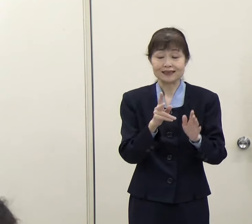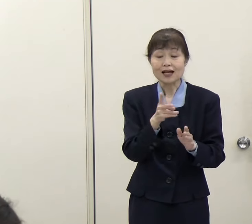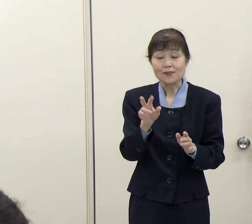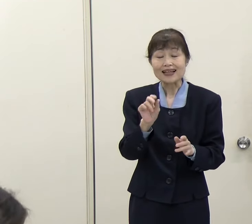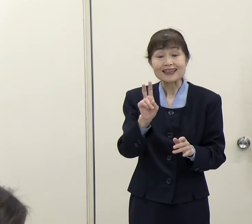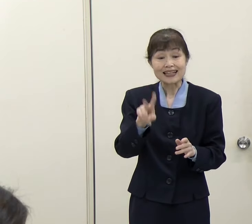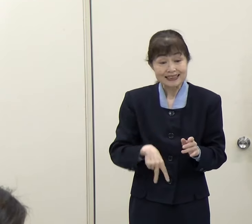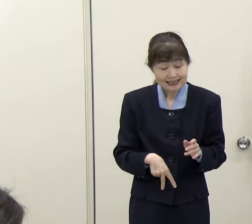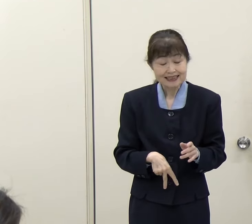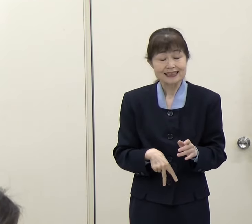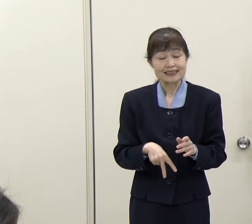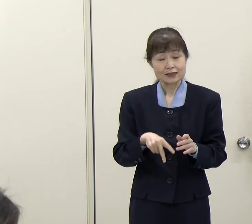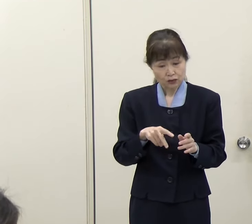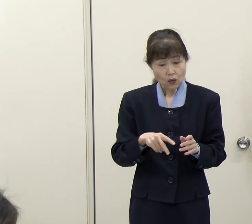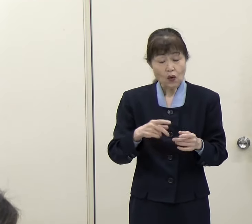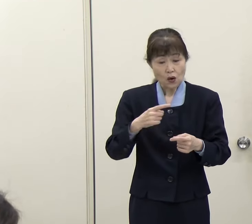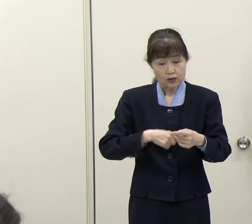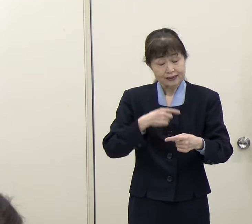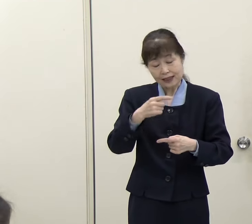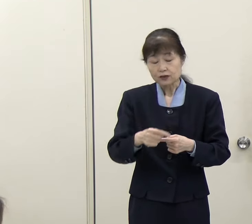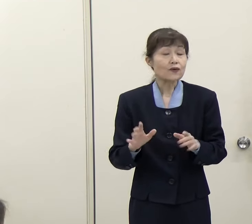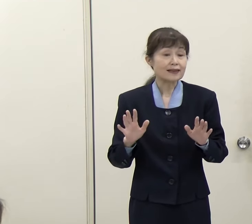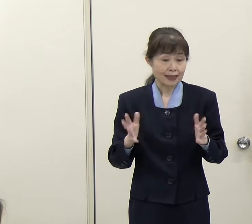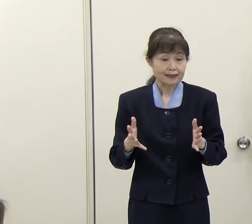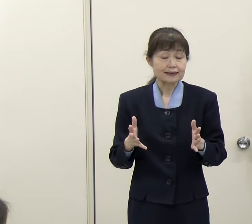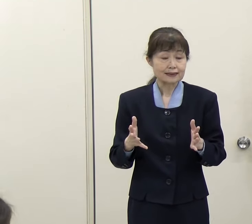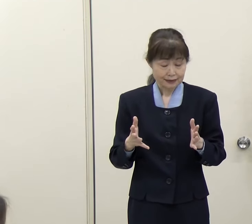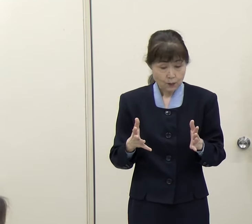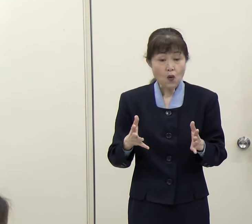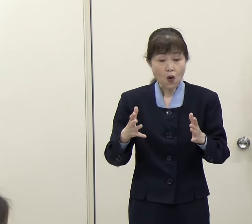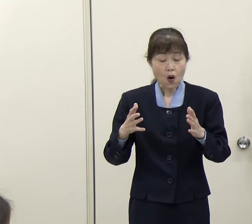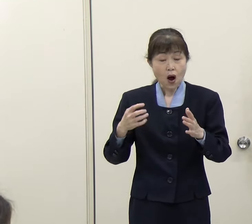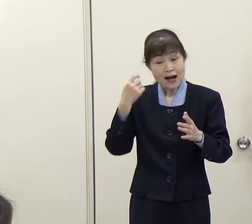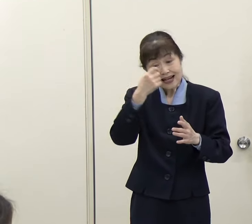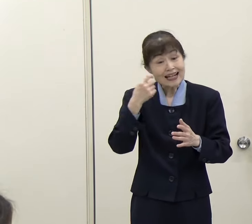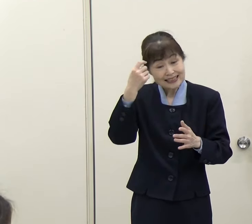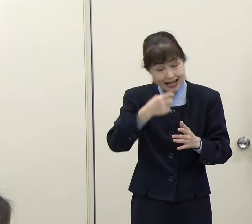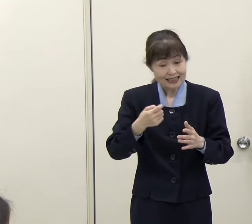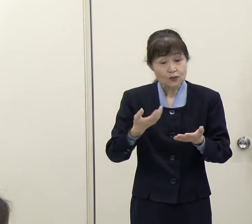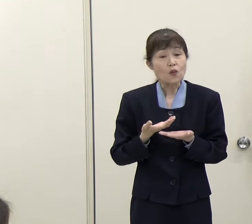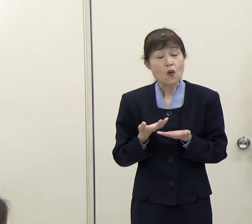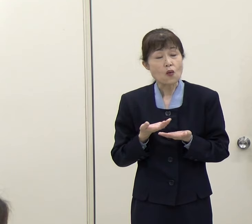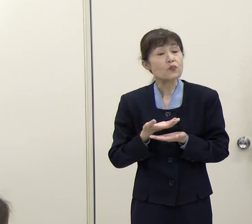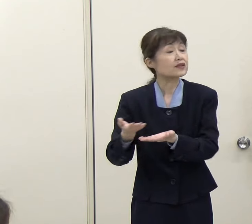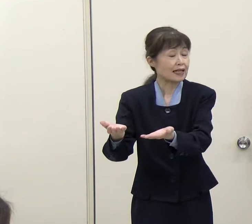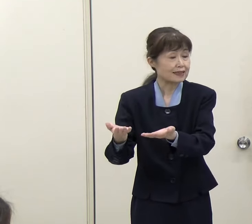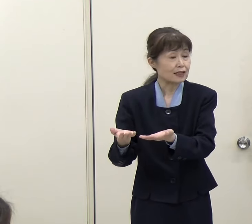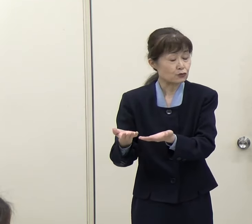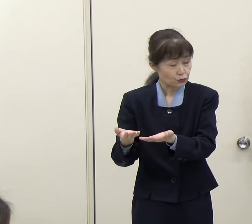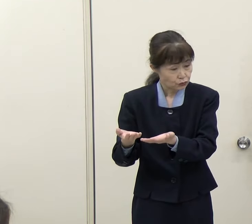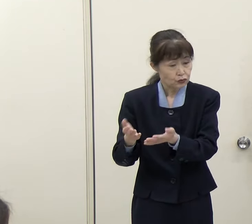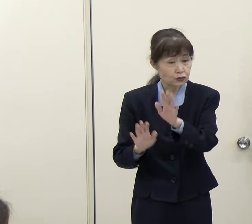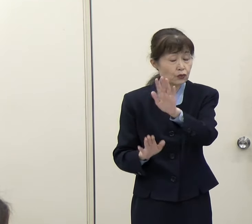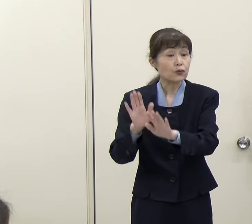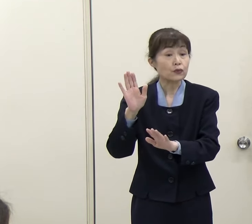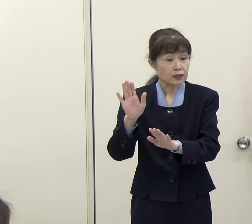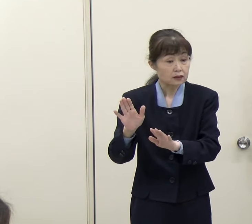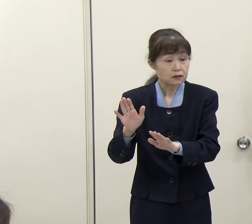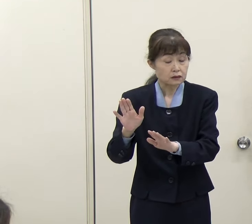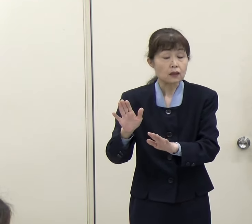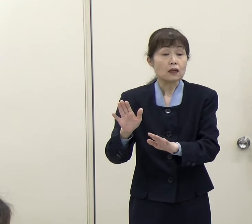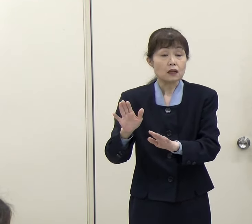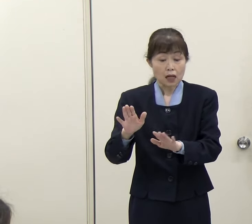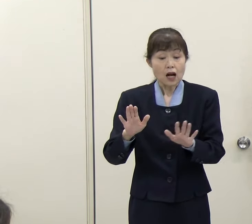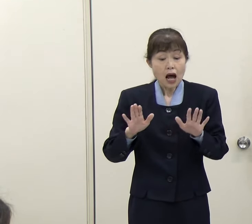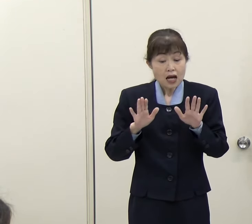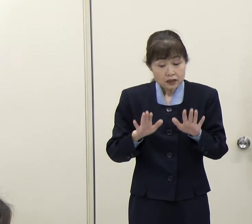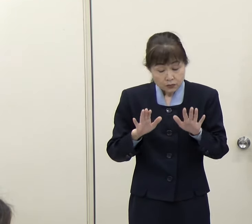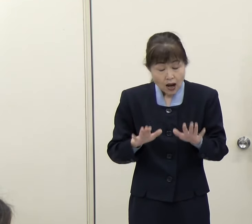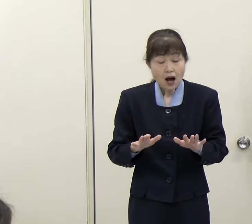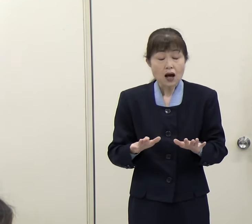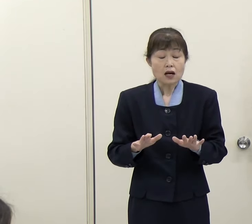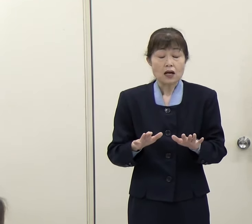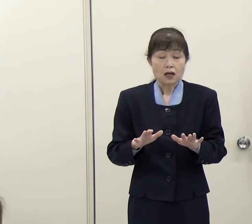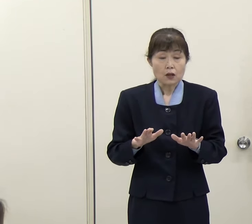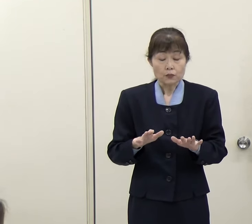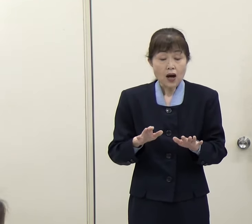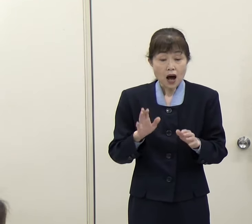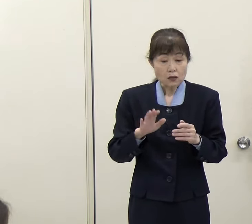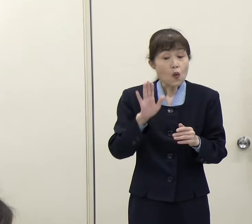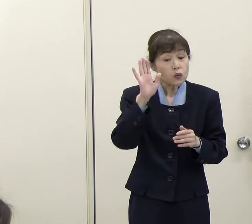（知事）出たものは海外に持っていくかということになっているし、このままこういうシステムがないと、これからどんどん廃棄バッテリーが出てきたときに、